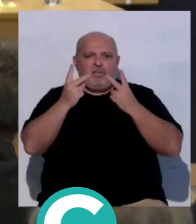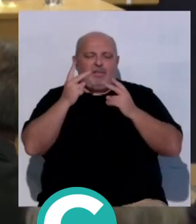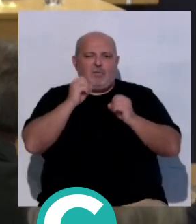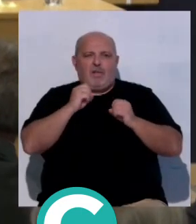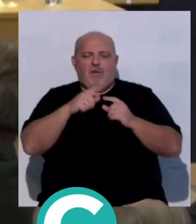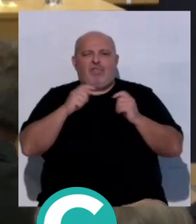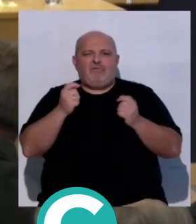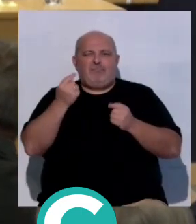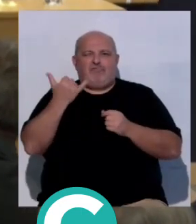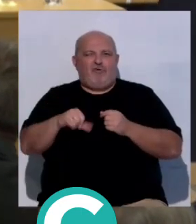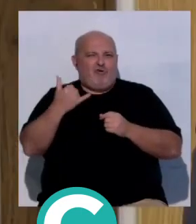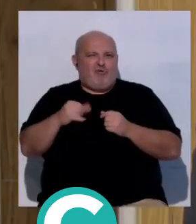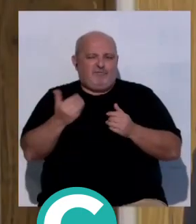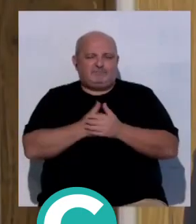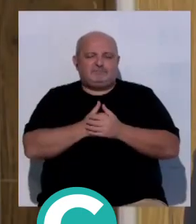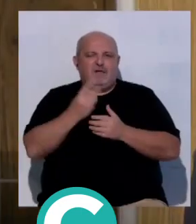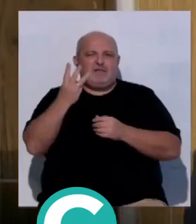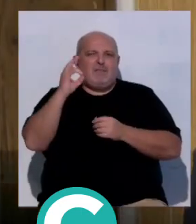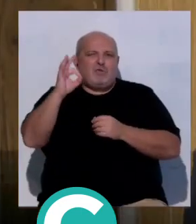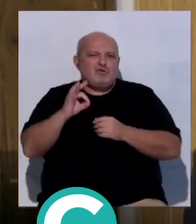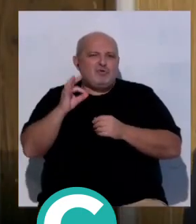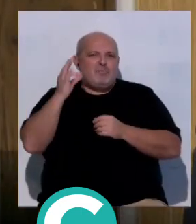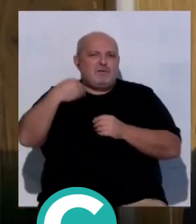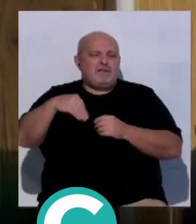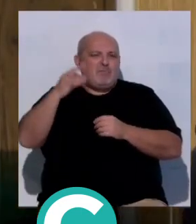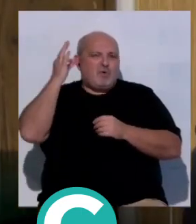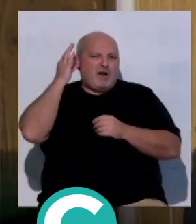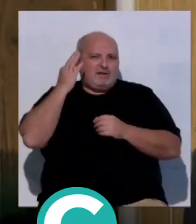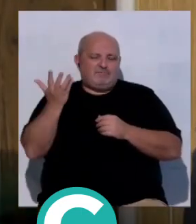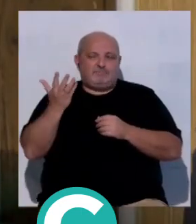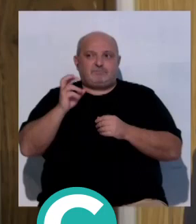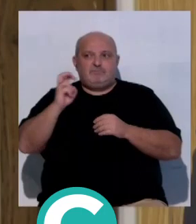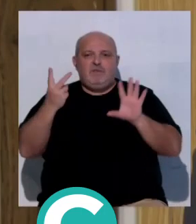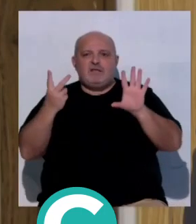o sea es el 3% de mujeres presidentas de federaciones Nacionales frente a un 7% de